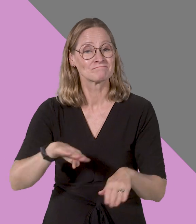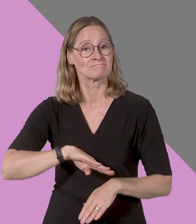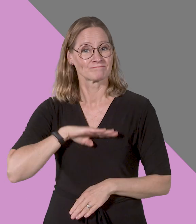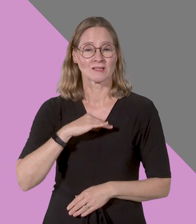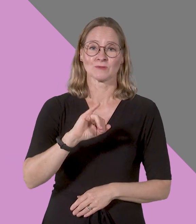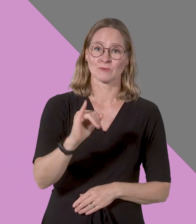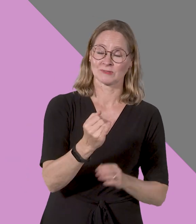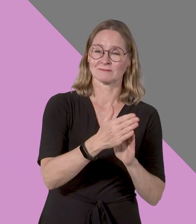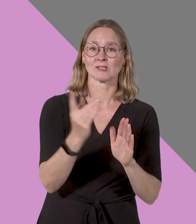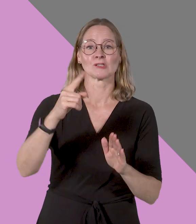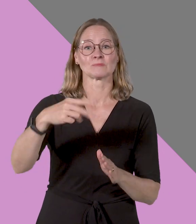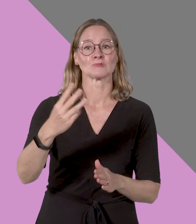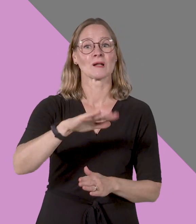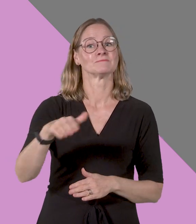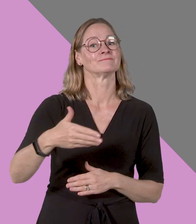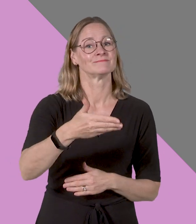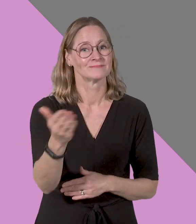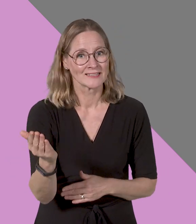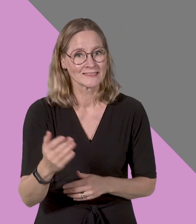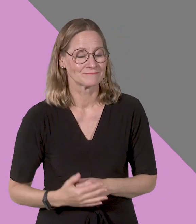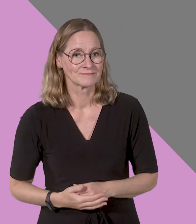6−13-vuotiaille lapsille.